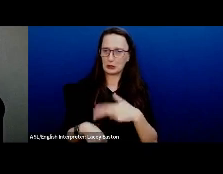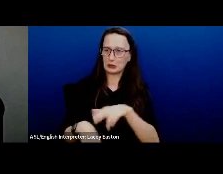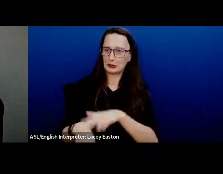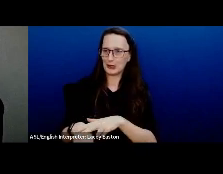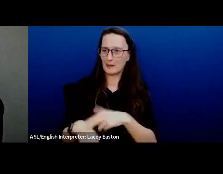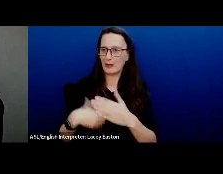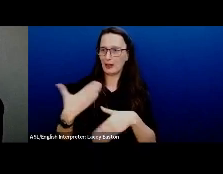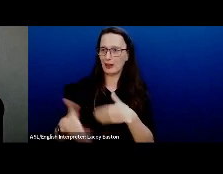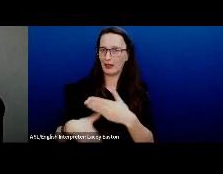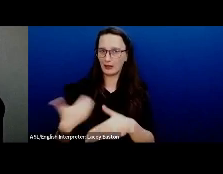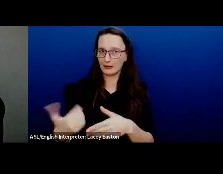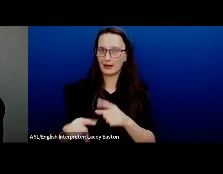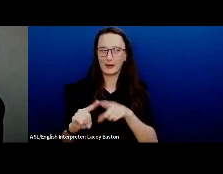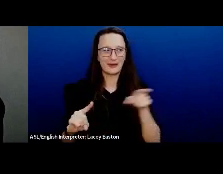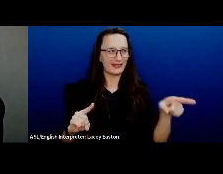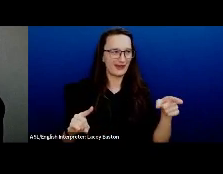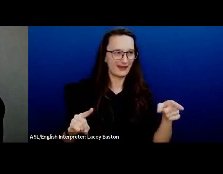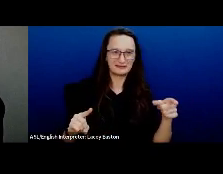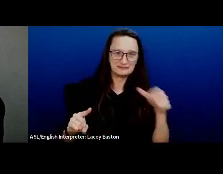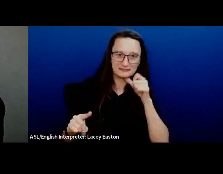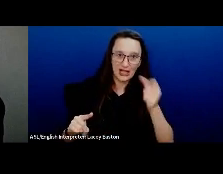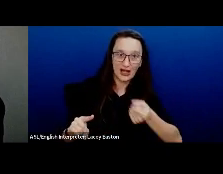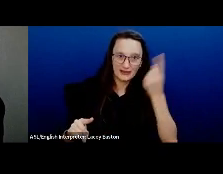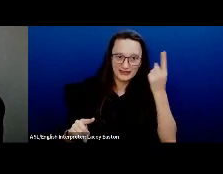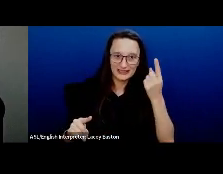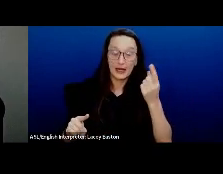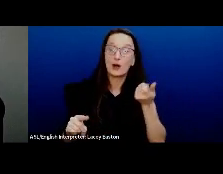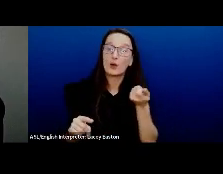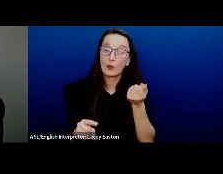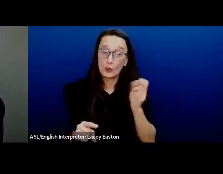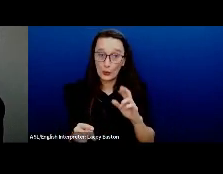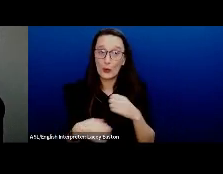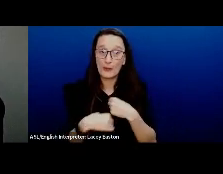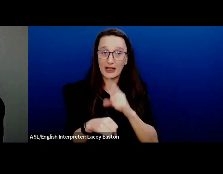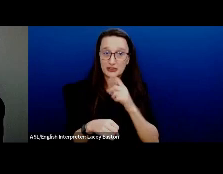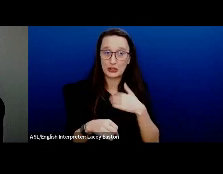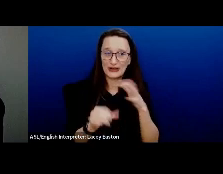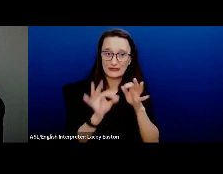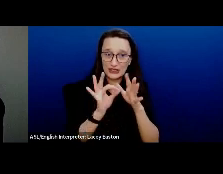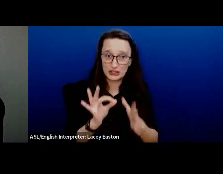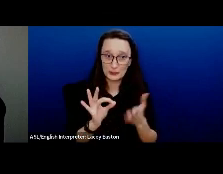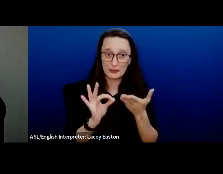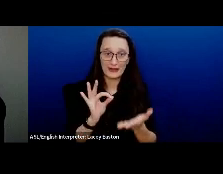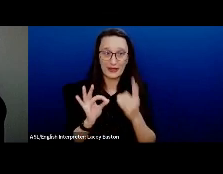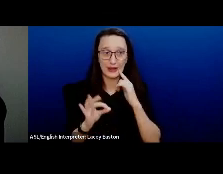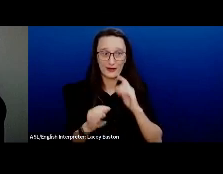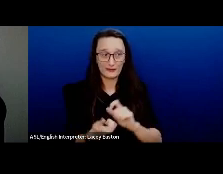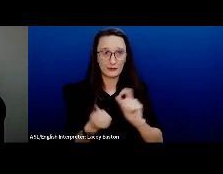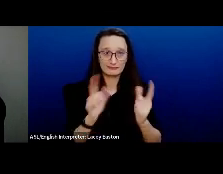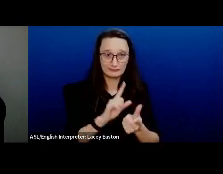su idioma principal siempre es muy útil y luego compartir el proceso de